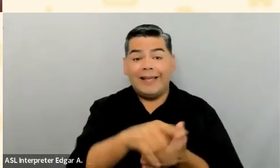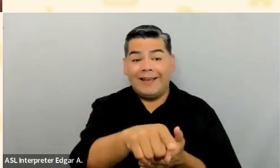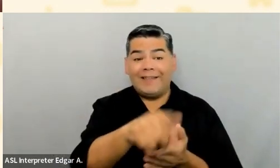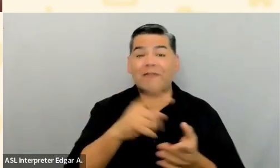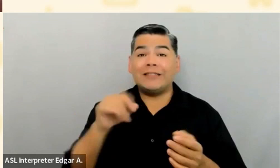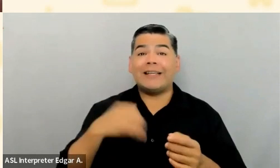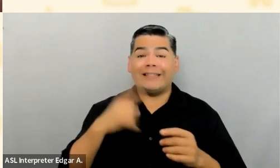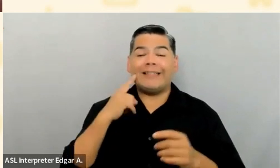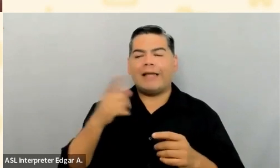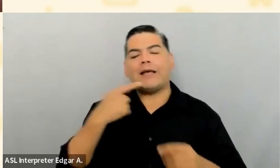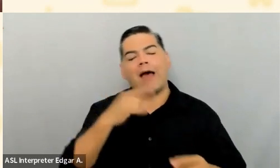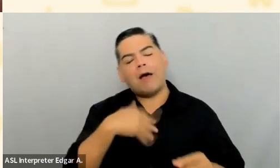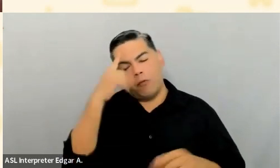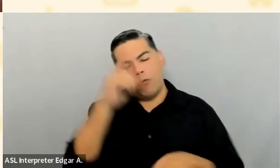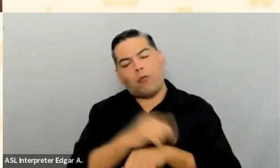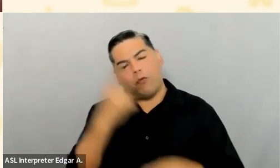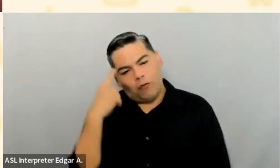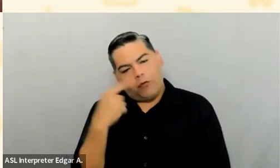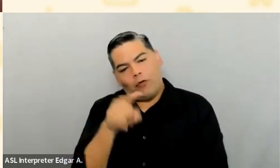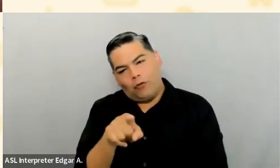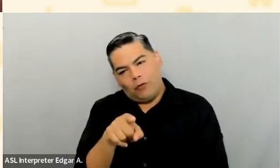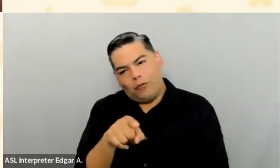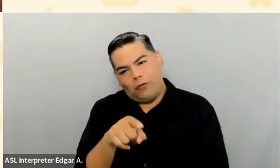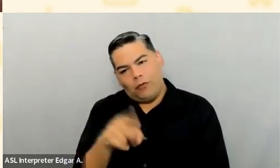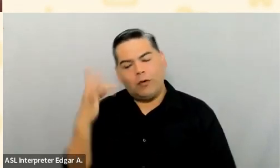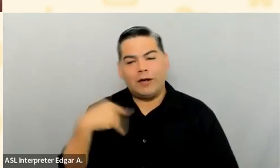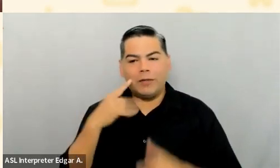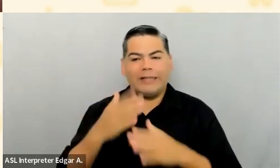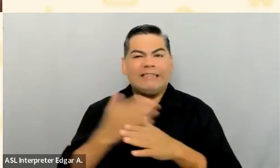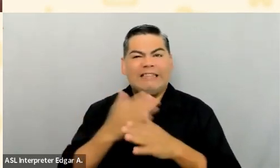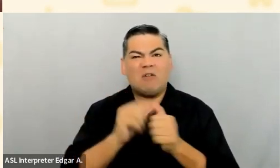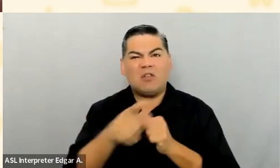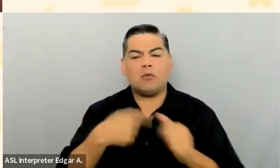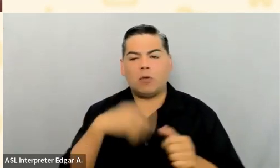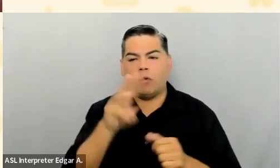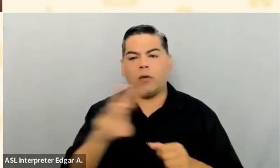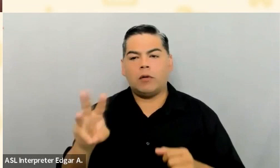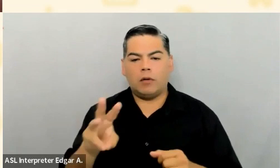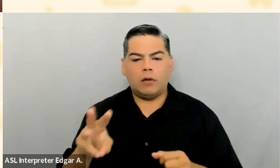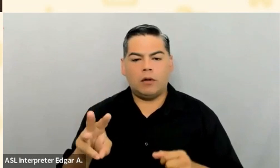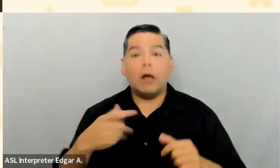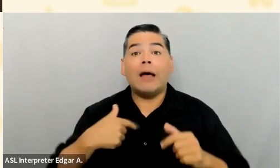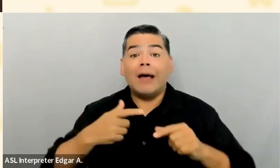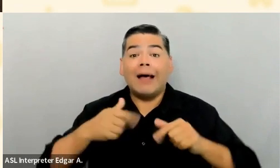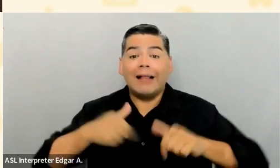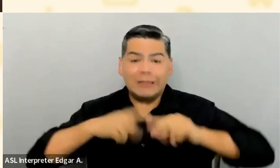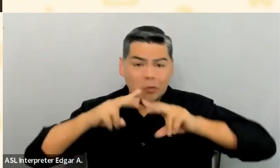Porque ahora voy a compartir con ustedes este sitio web. Cuando estaba investigando esto, estaba mirando